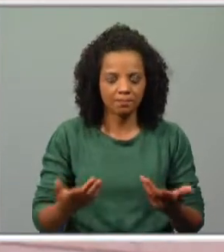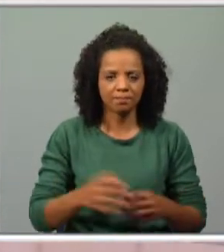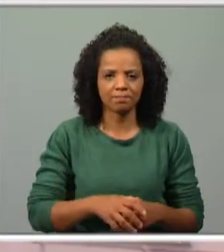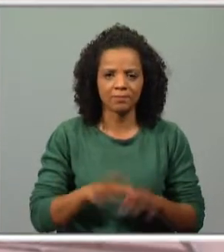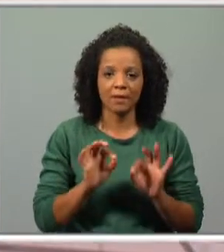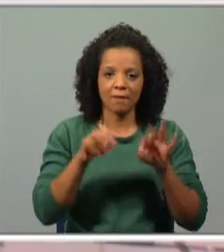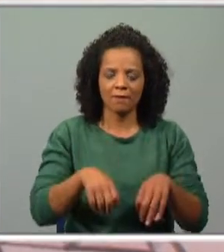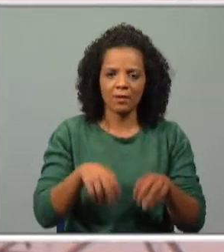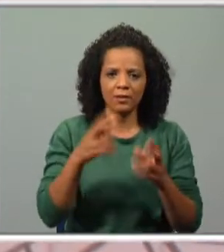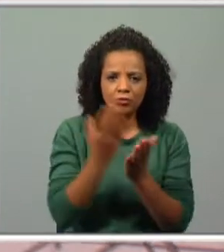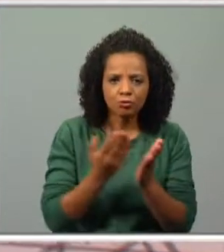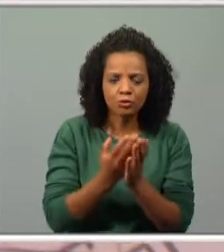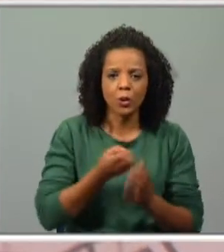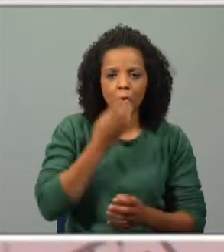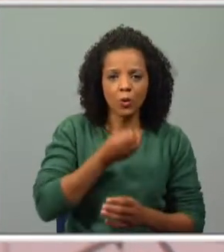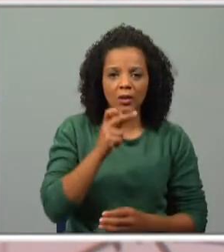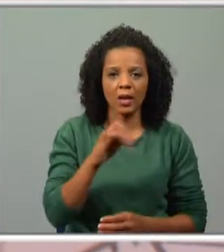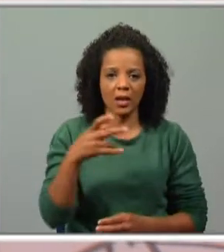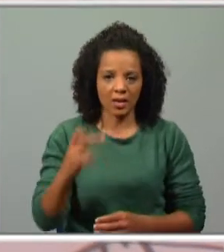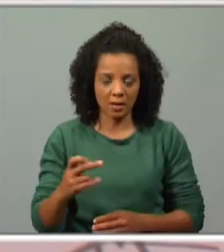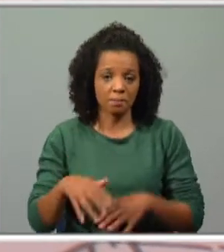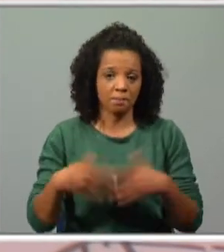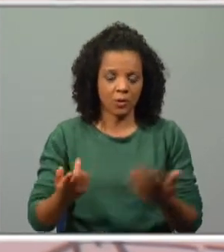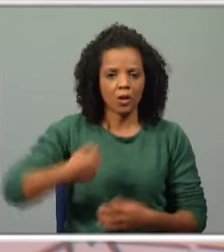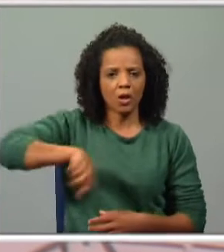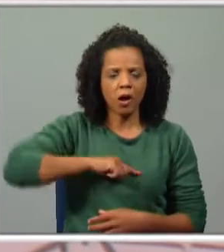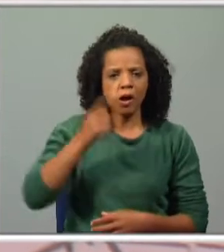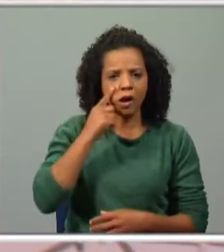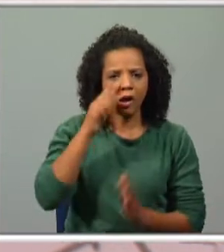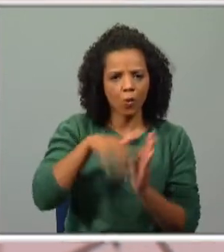encerrarmos a análise do conto a aia Portanto vamos ver o plano para hoje 我們結束對故事的分析 aia那麼讓我們看看今天的計劃